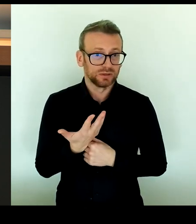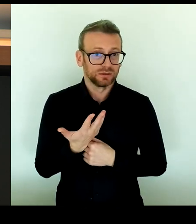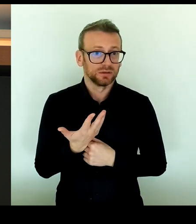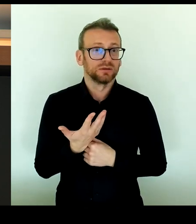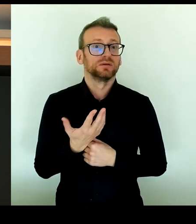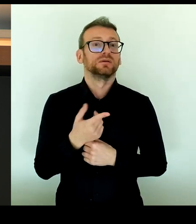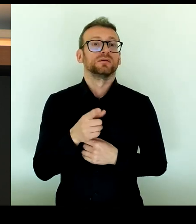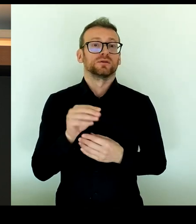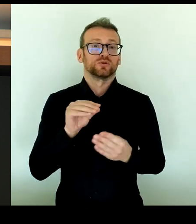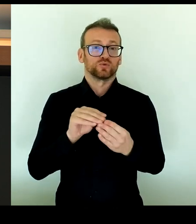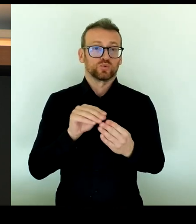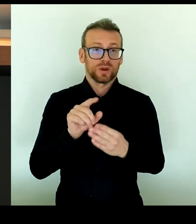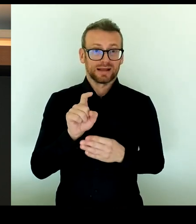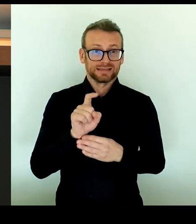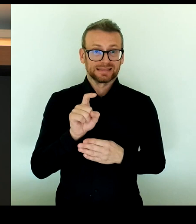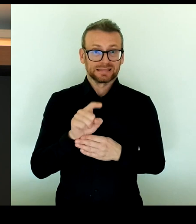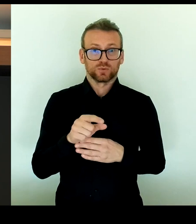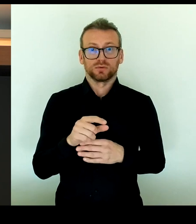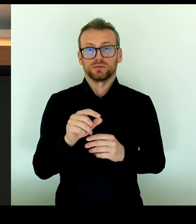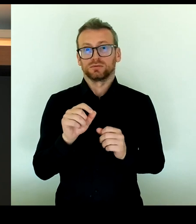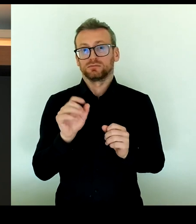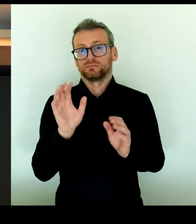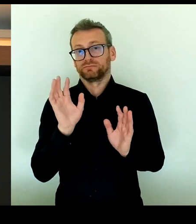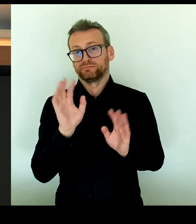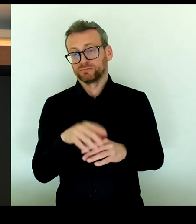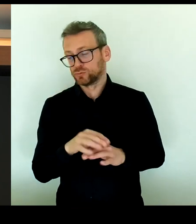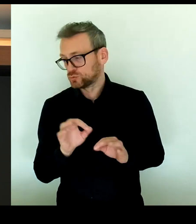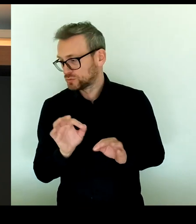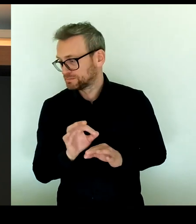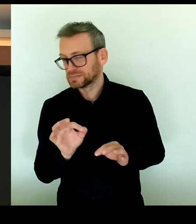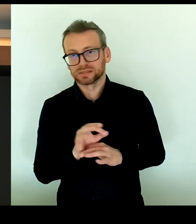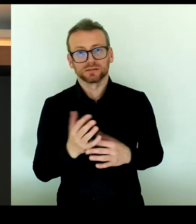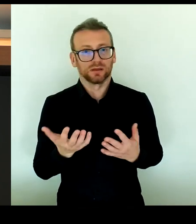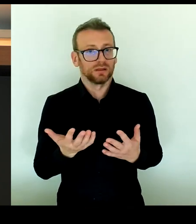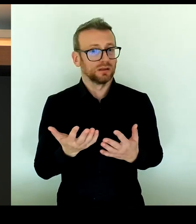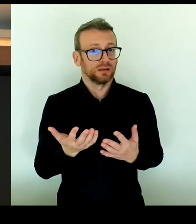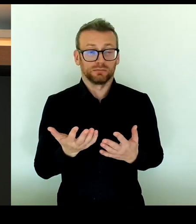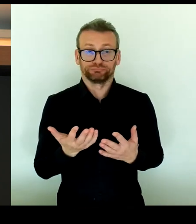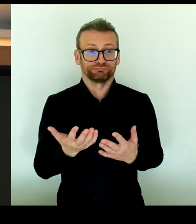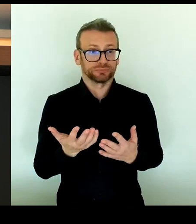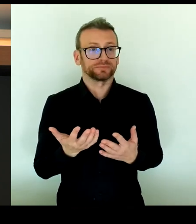den Datenschutzbeauftragten nur sehr spät eingebunden und Anfang seine Vorschläge ignoriert hat,